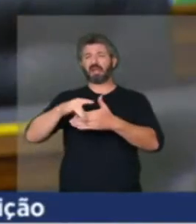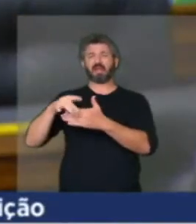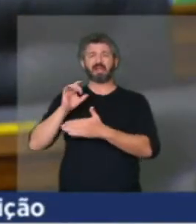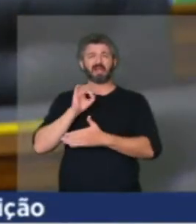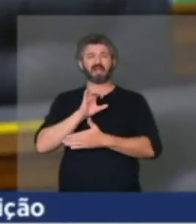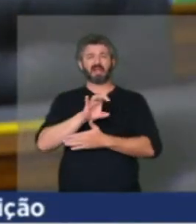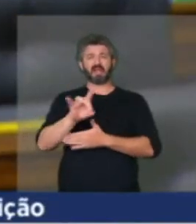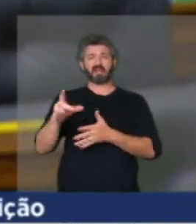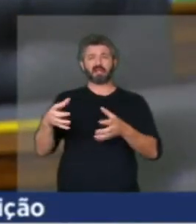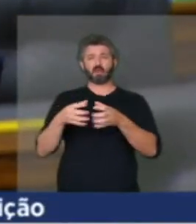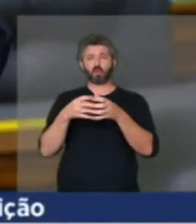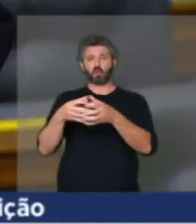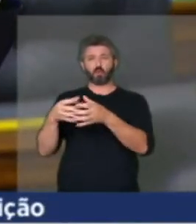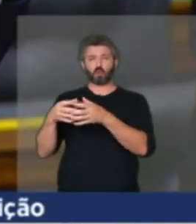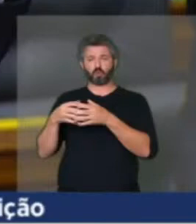ESPERAMOS APROVAR ESSE REQUERIMENTO AGORA QUEREMOS